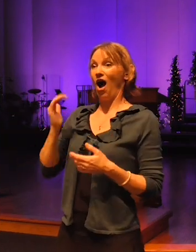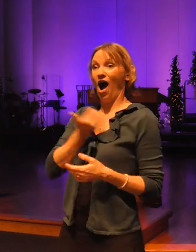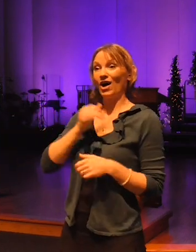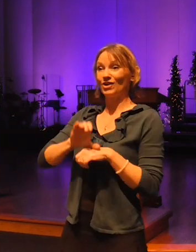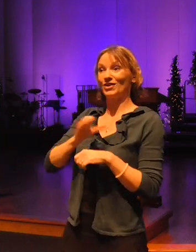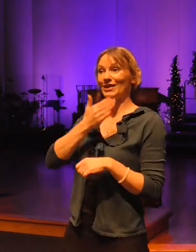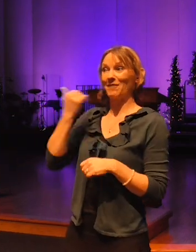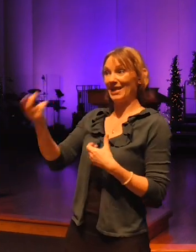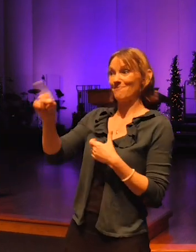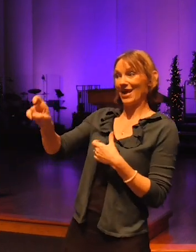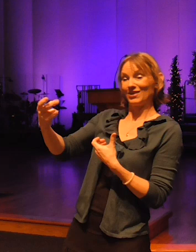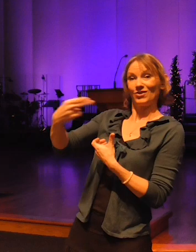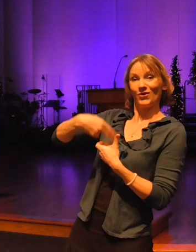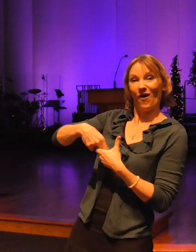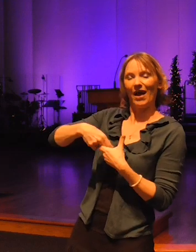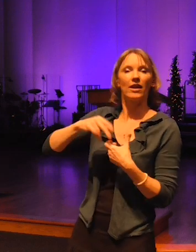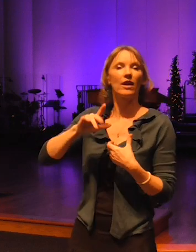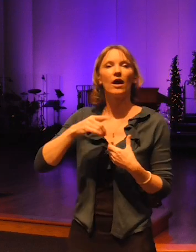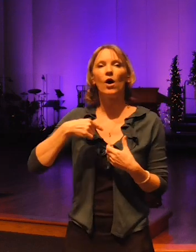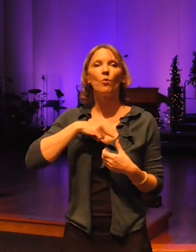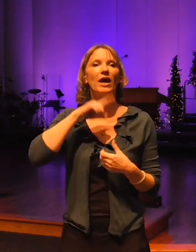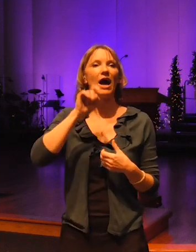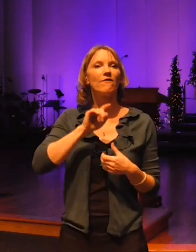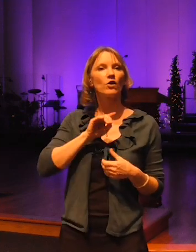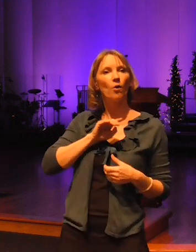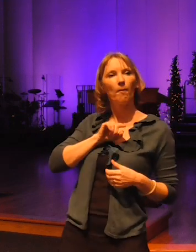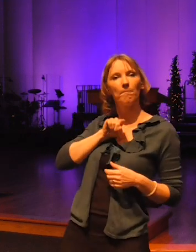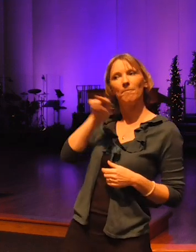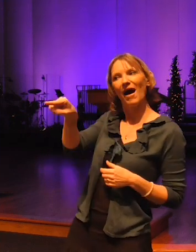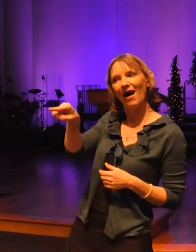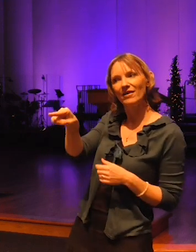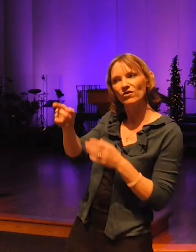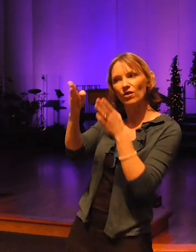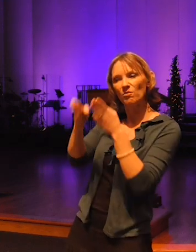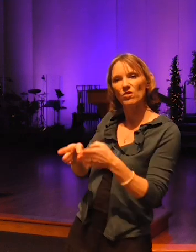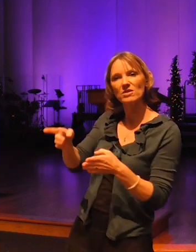directamente a la persona y decirle que medimos nuestro éxito no solo por cuántas personas hay en